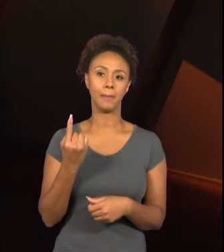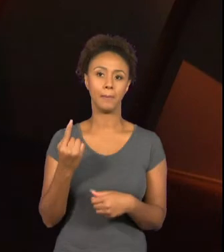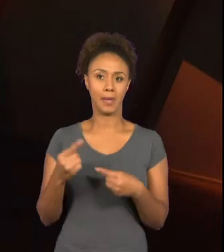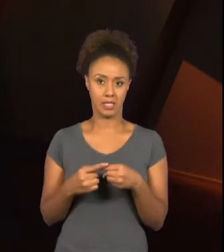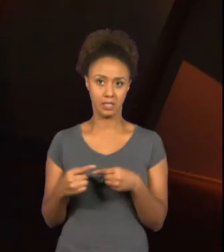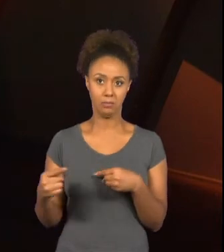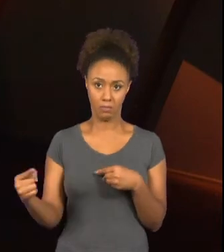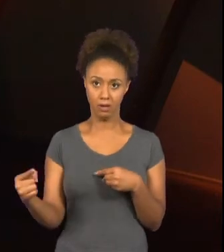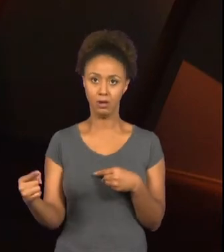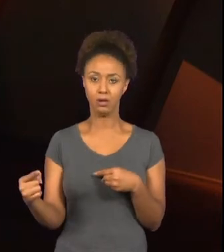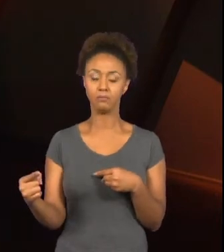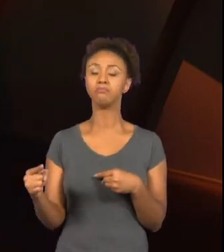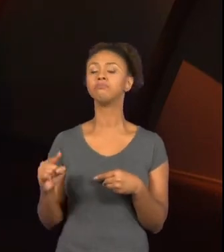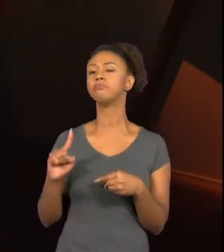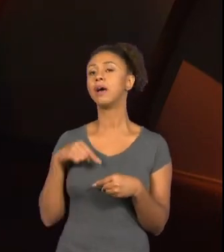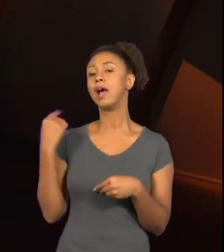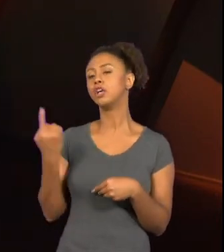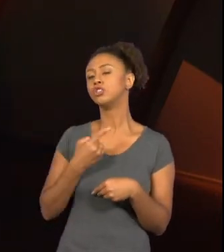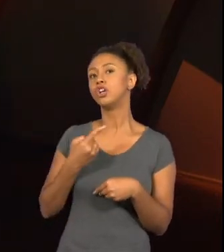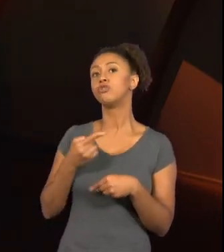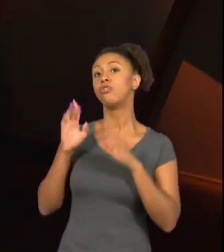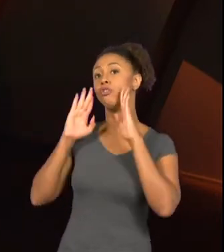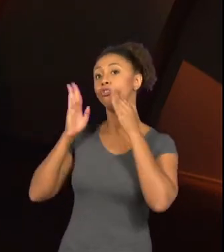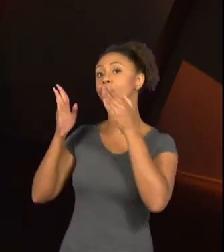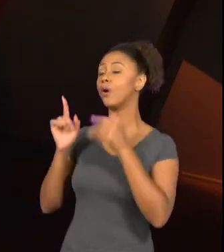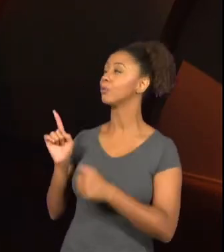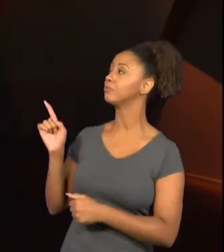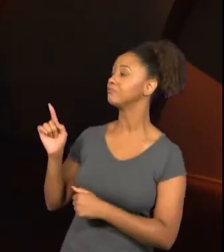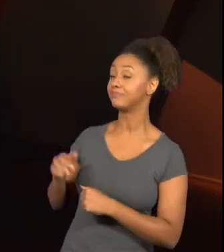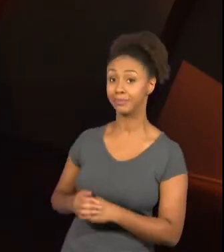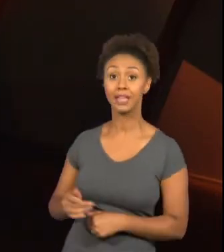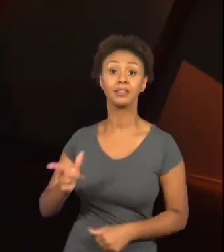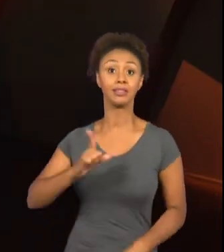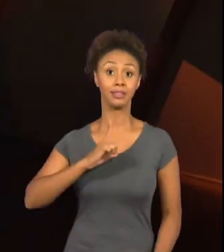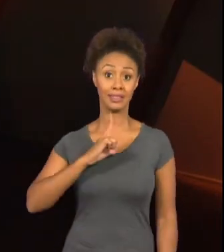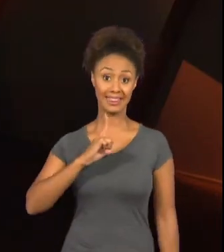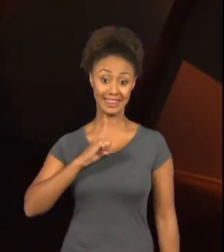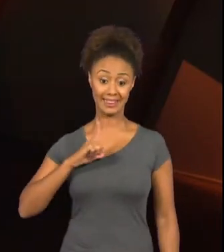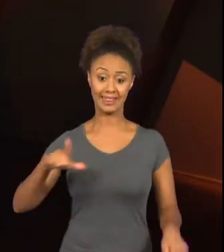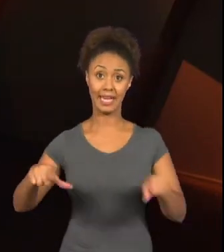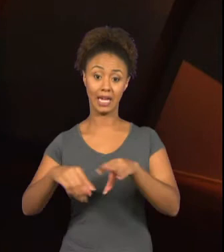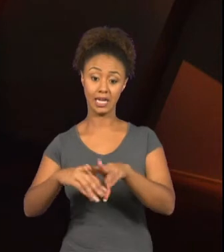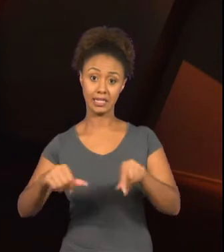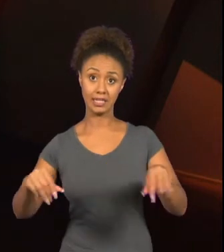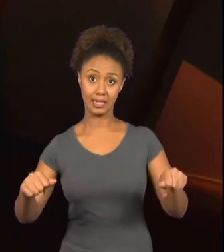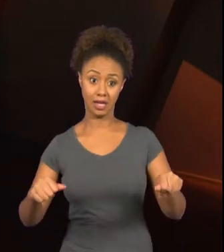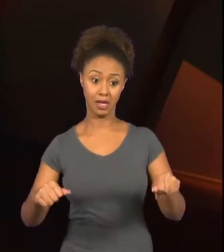"TER TERRA, SER DA TERRA E